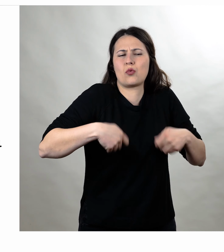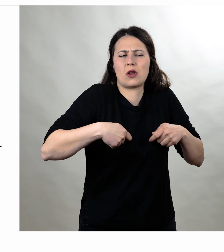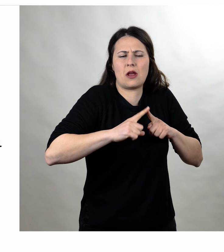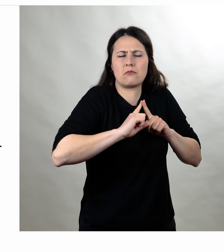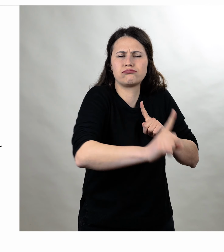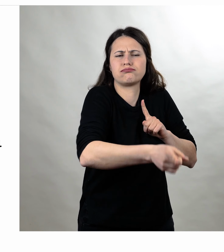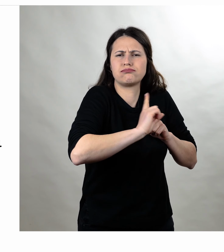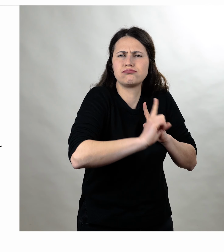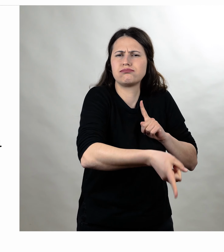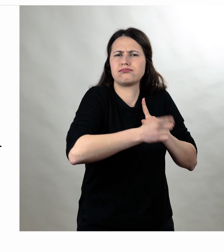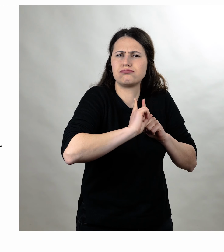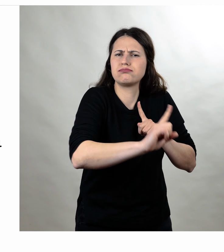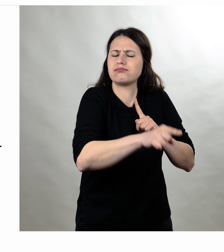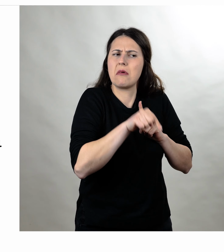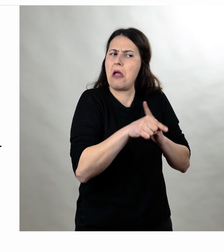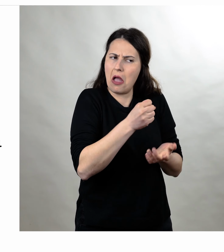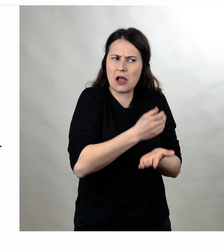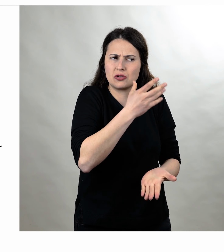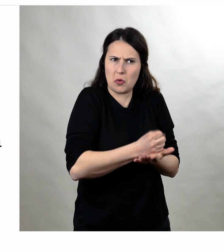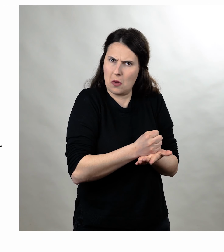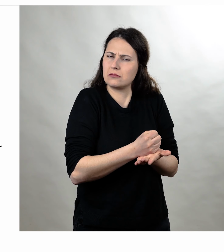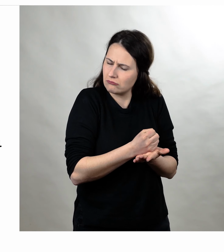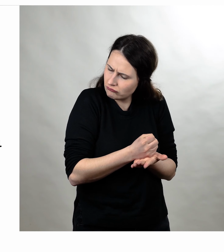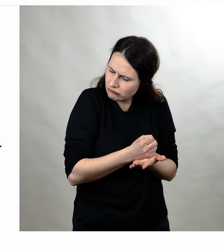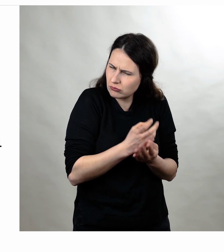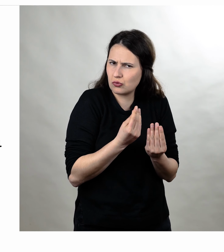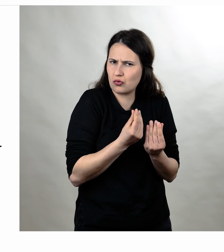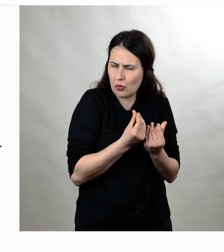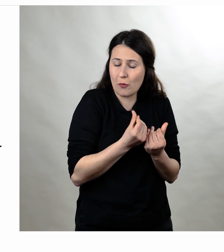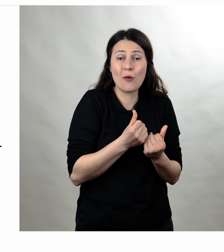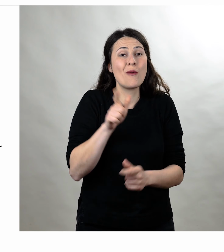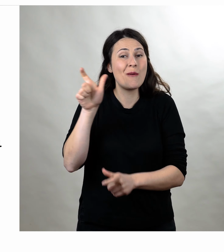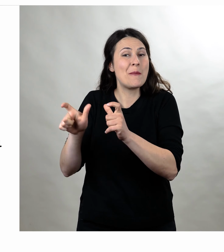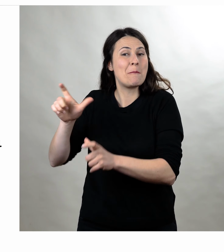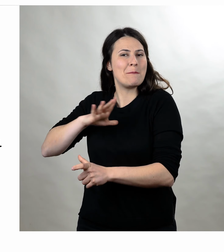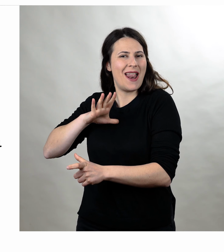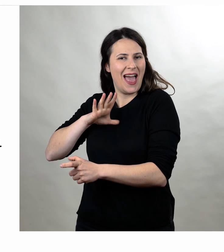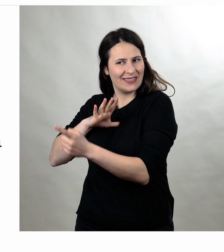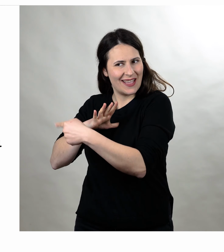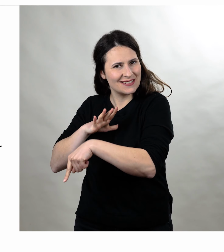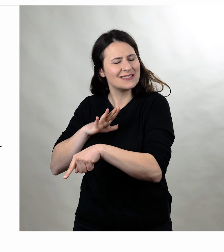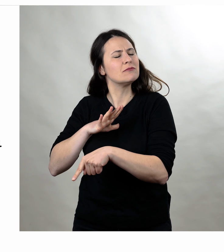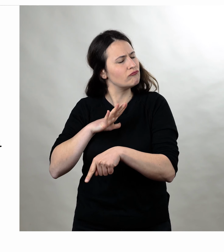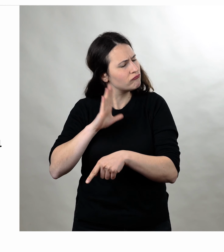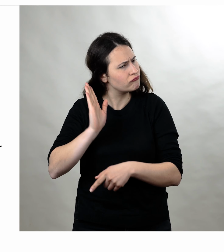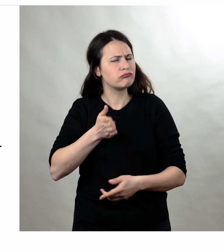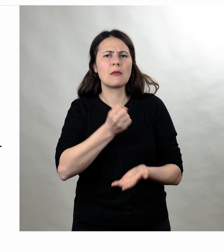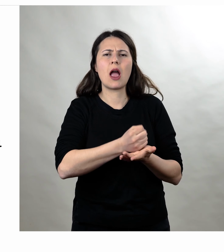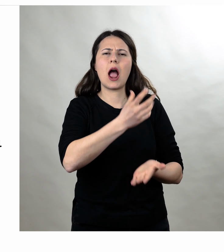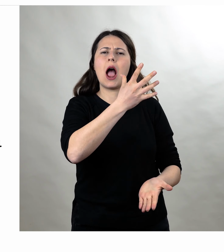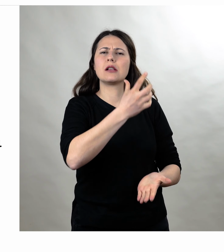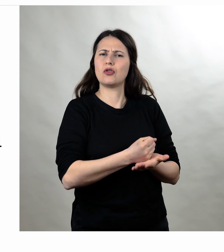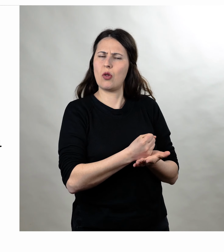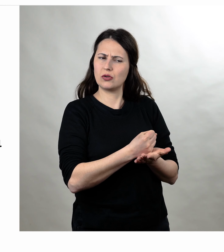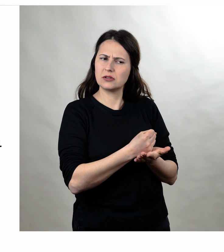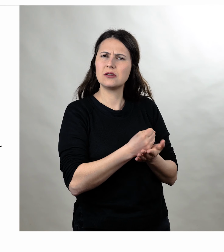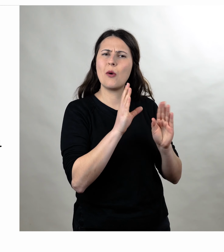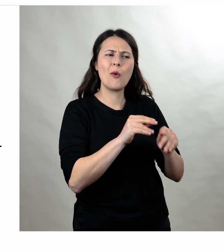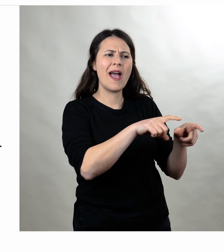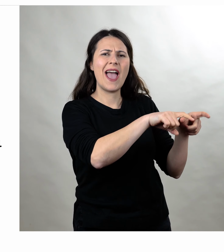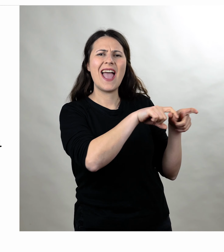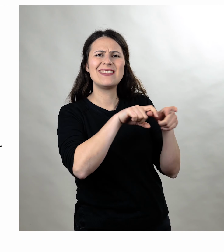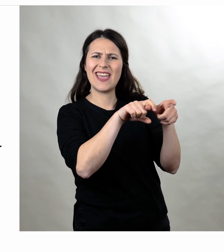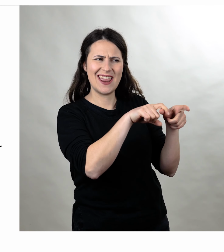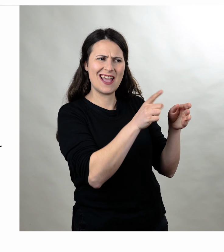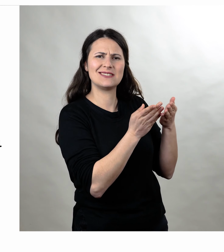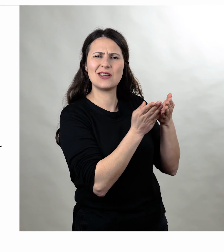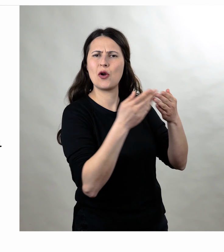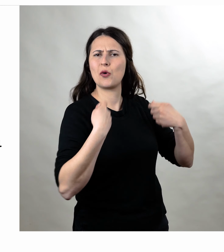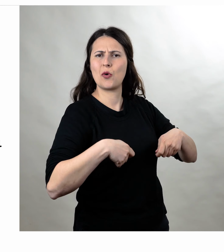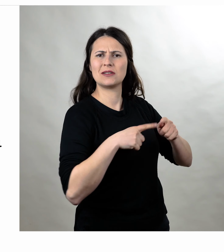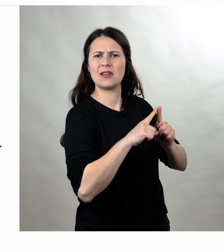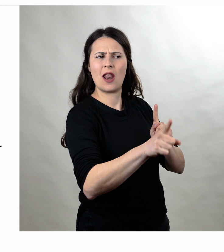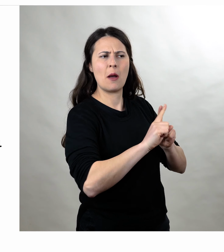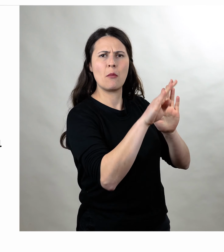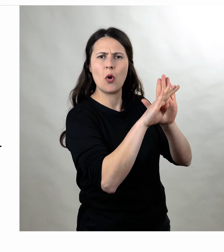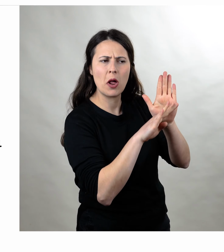όπου οι πελάτες έχουν τη δυνατότητα να αξιολογήσουν τις εταιρείες προσφοράς προγραμμάτων κρουαζιέρας.